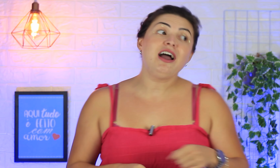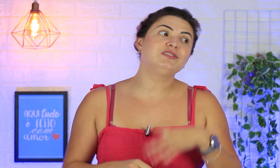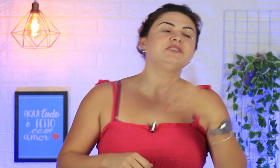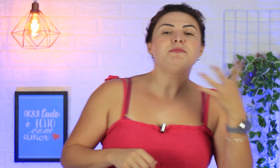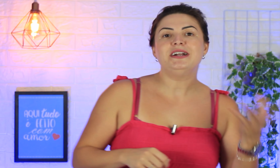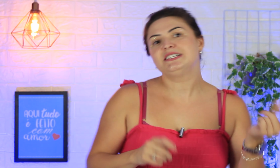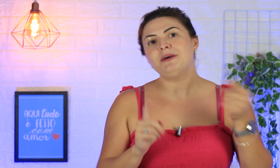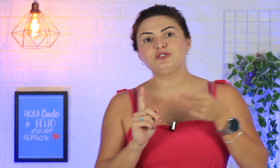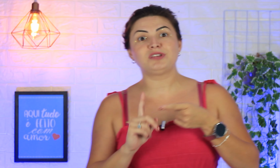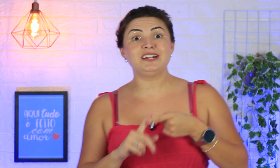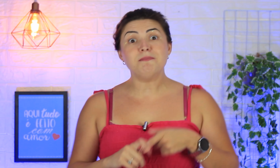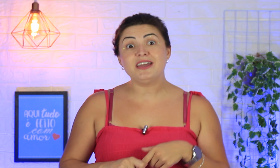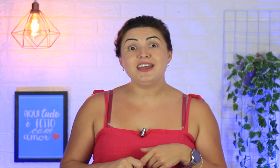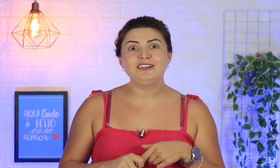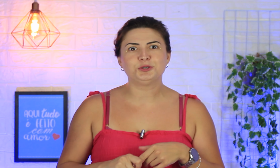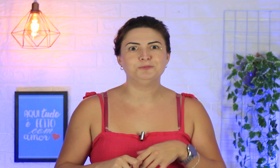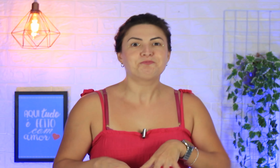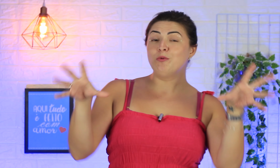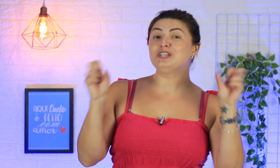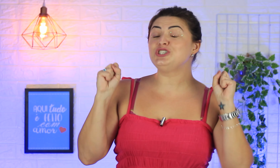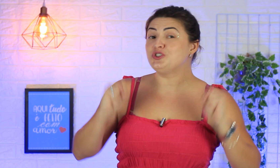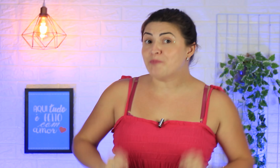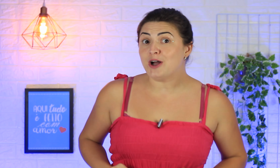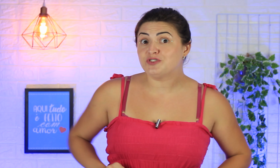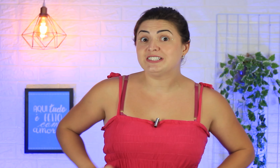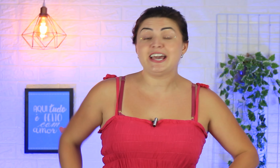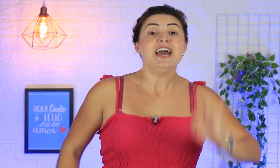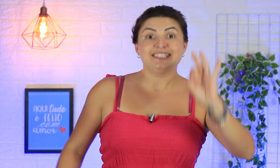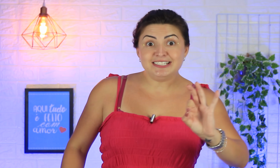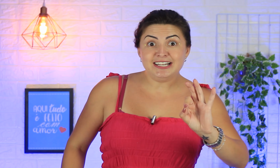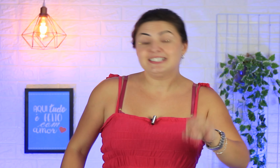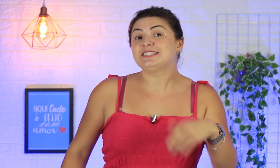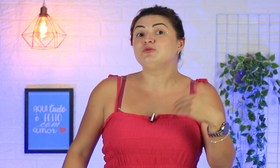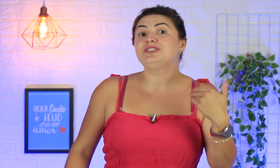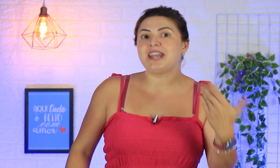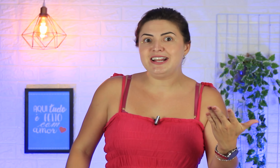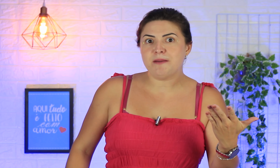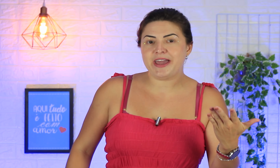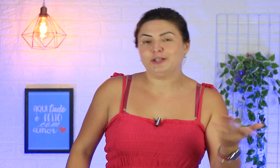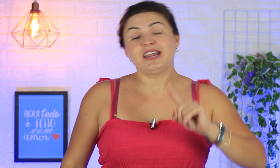ai você vai participar de um treinamento como que a gente pode fazer a sinalização de Treinamento